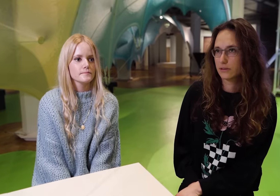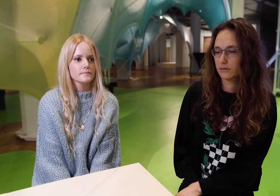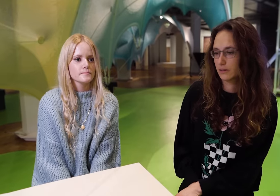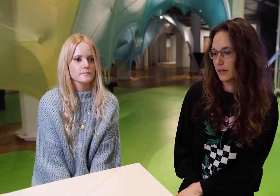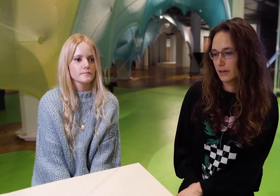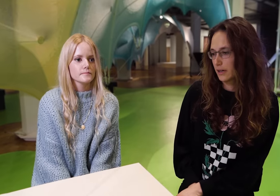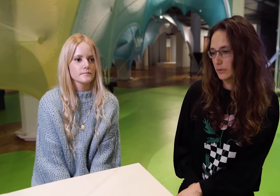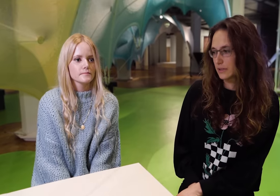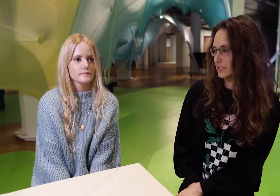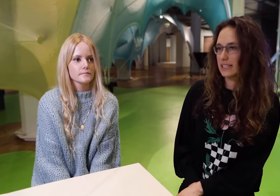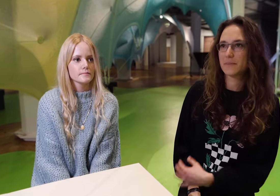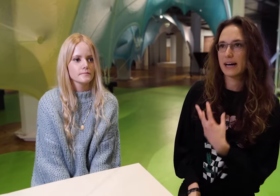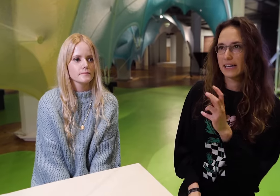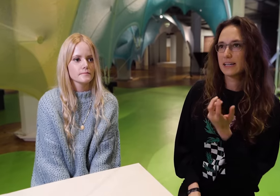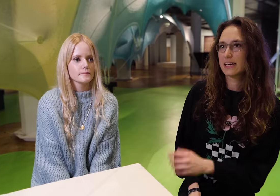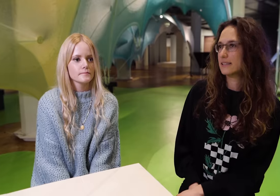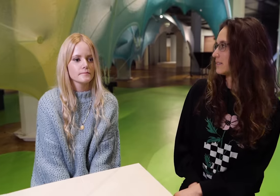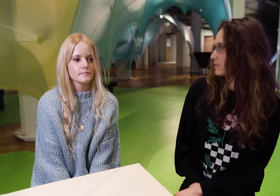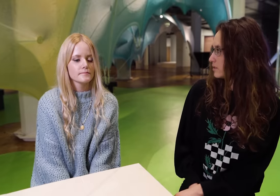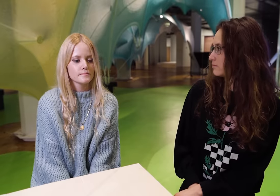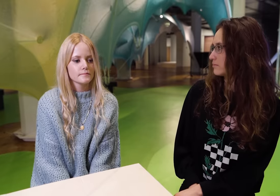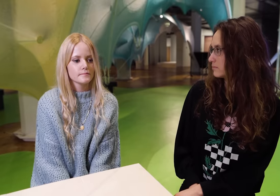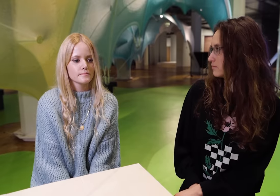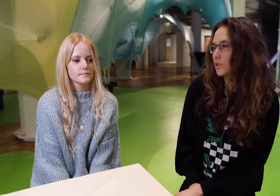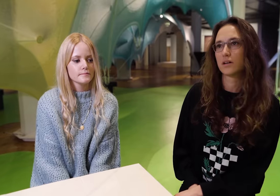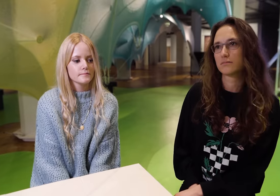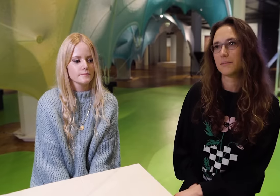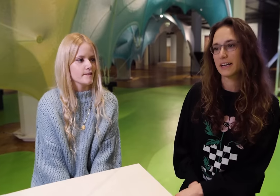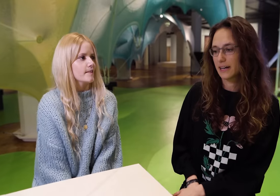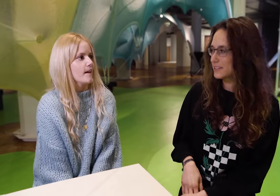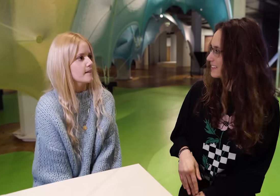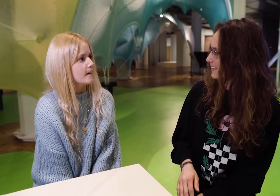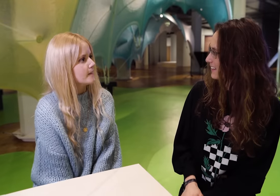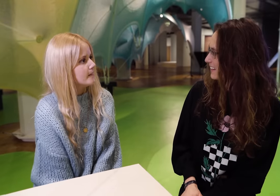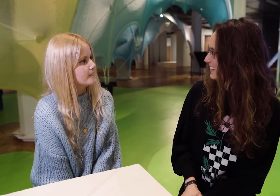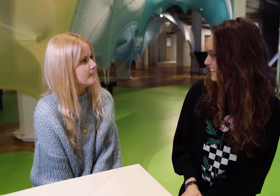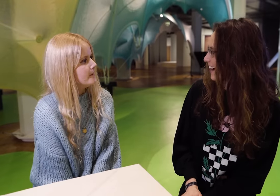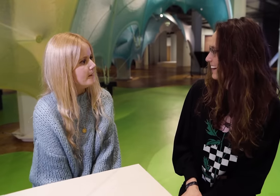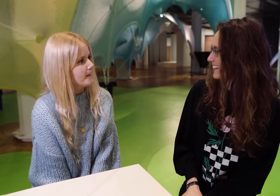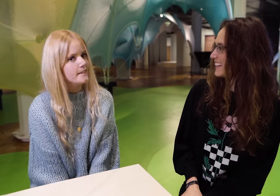ich wusst gar nicht, was das überhaupt ist. Musste mich da erst mal reinlesen. Du hast dich echt reingelesen? - Ja.